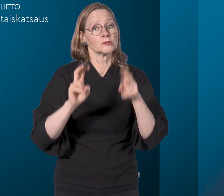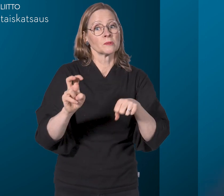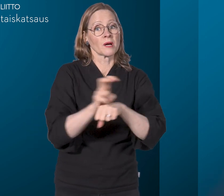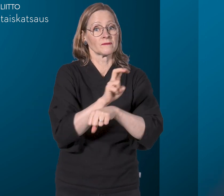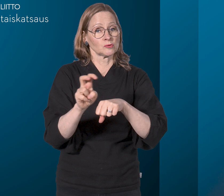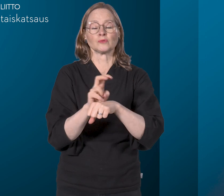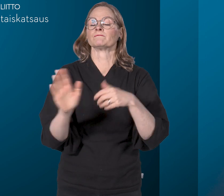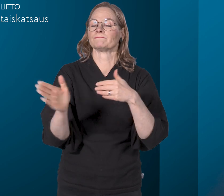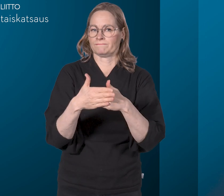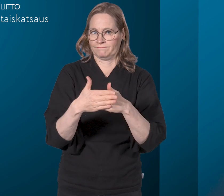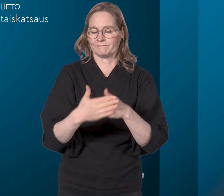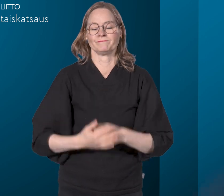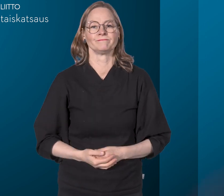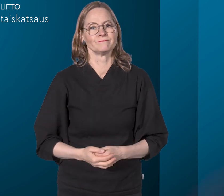ja sama koskee myös päivystystä.